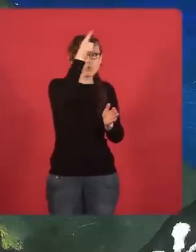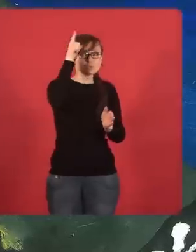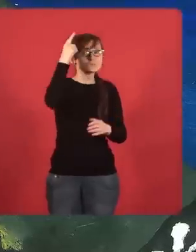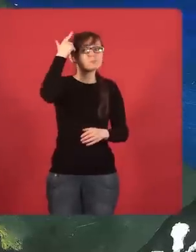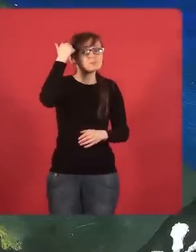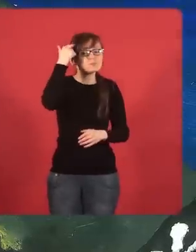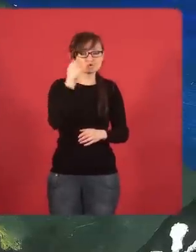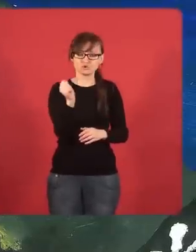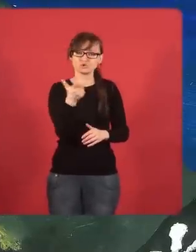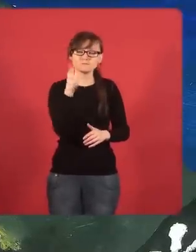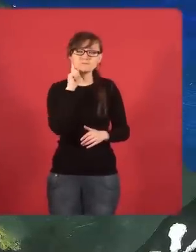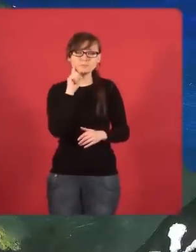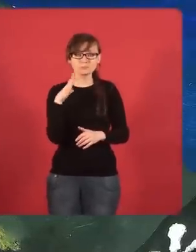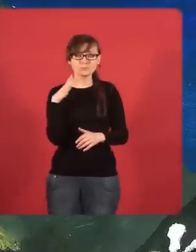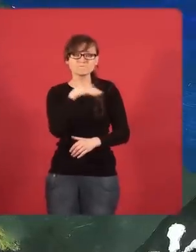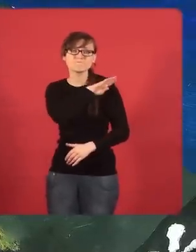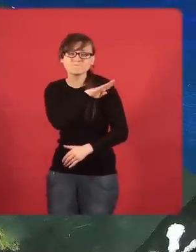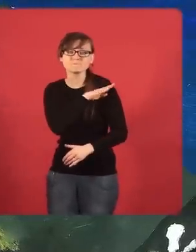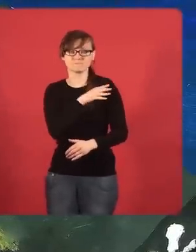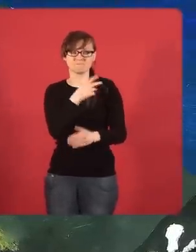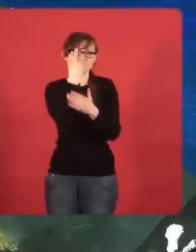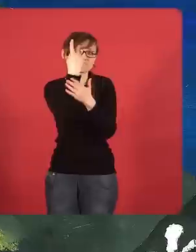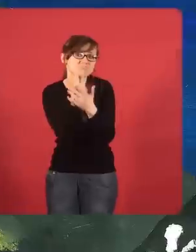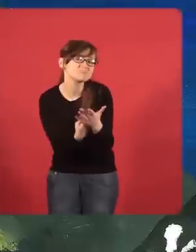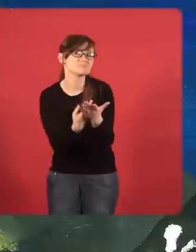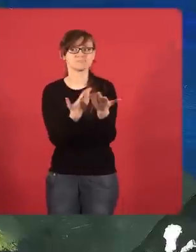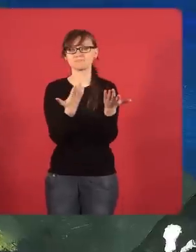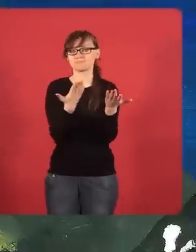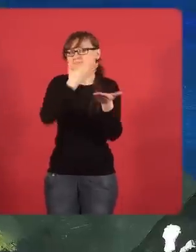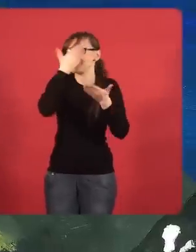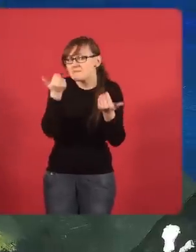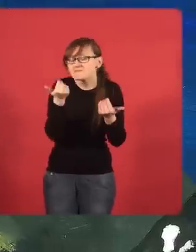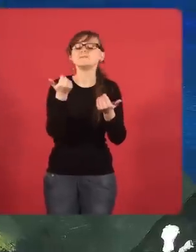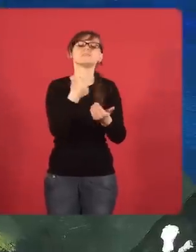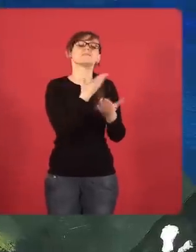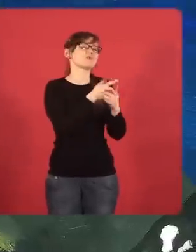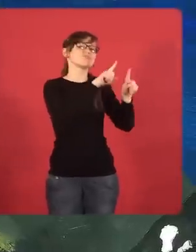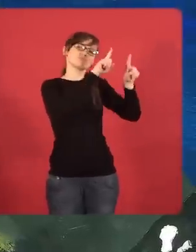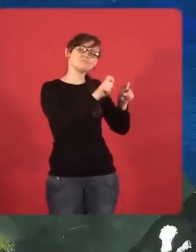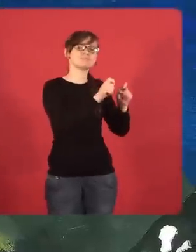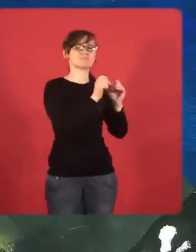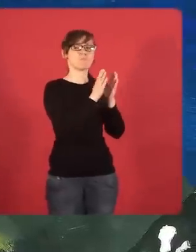Wszyscy mieszkańcy miasteczka zamartwiali się, trwały poszukiwania na lądzie i na rzece.